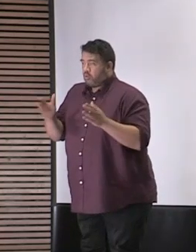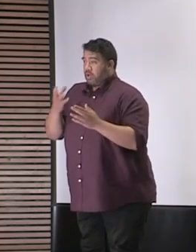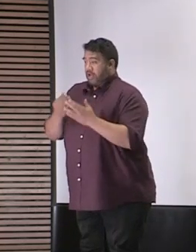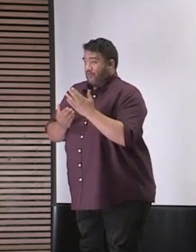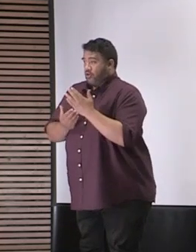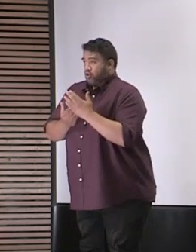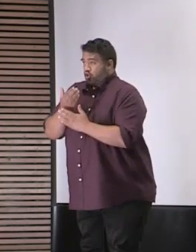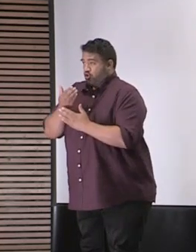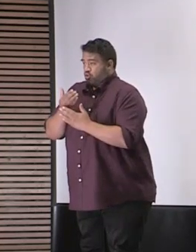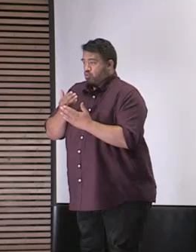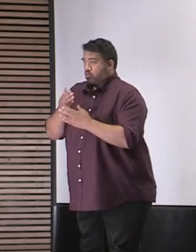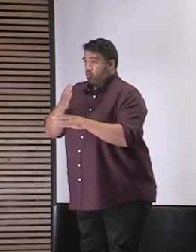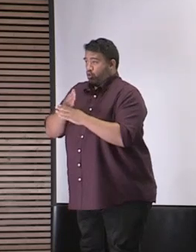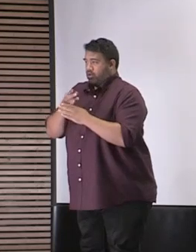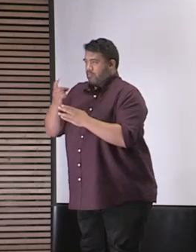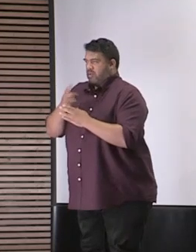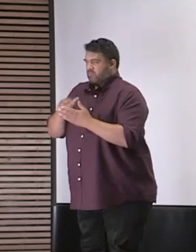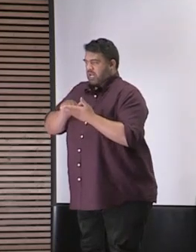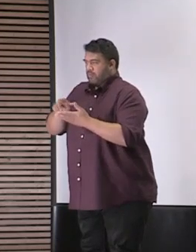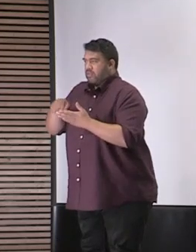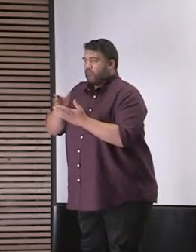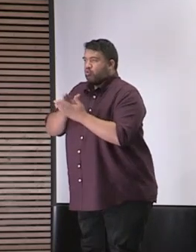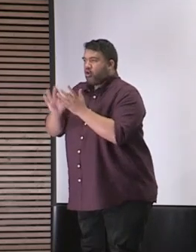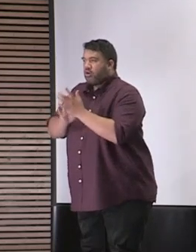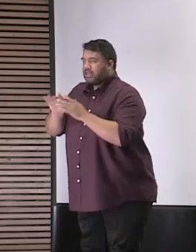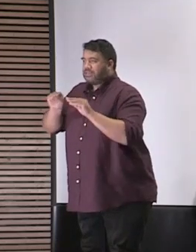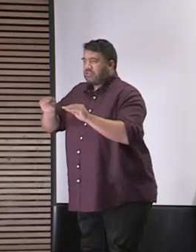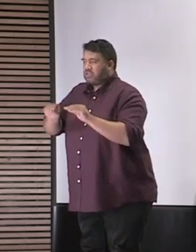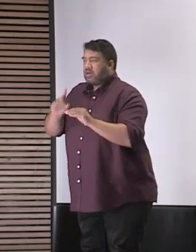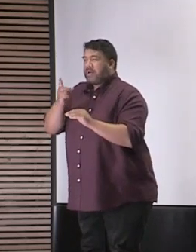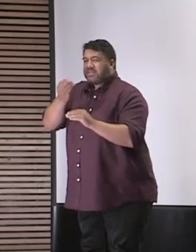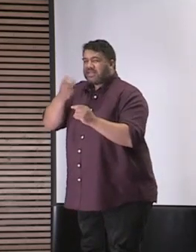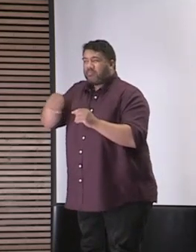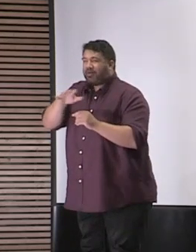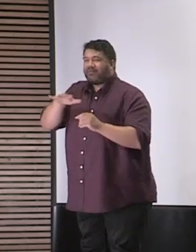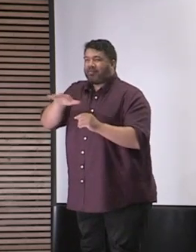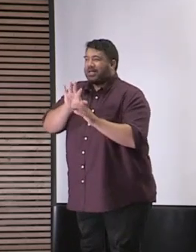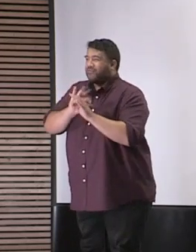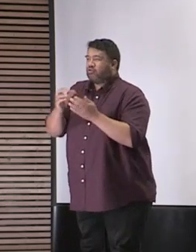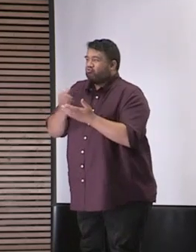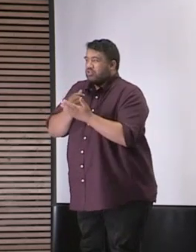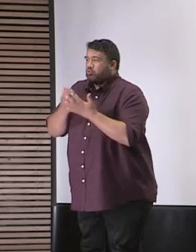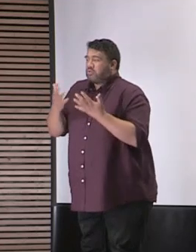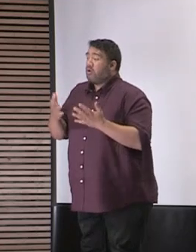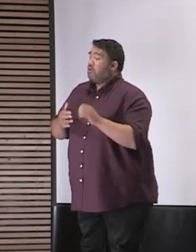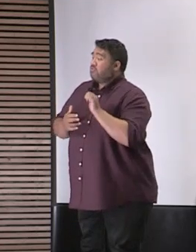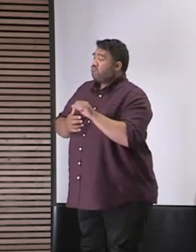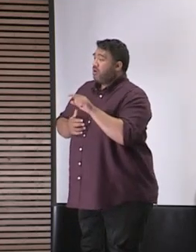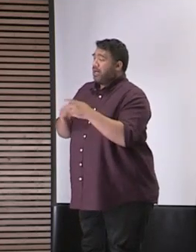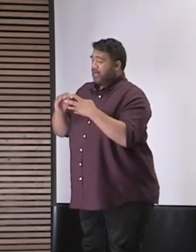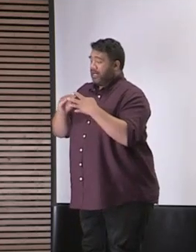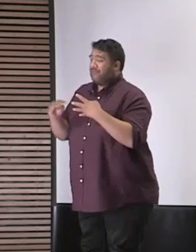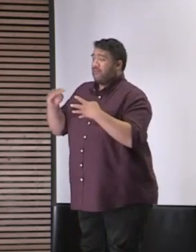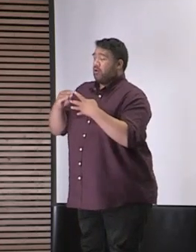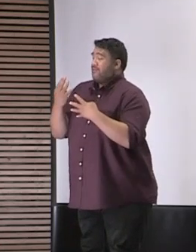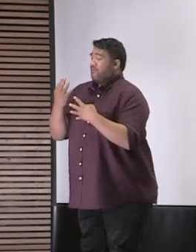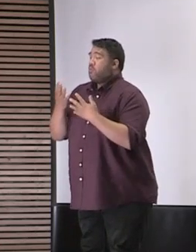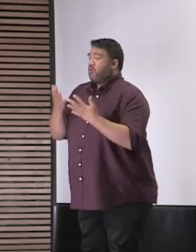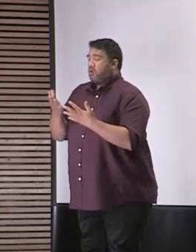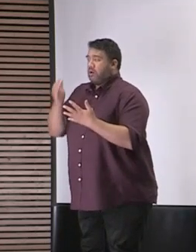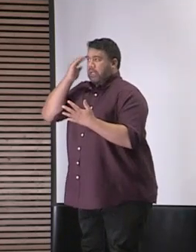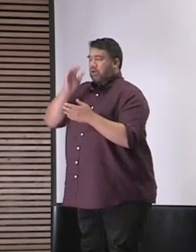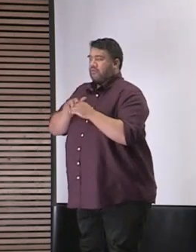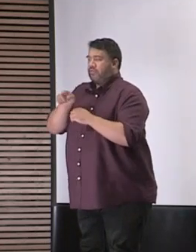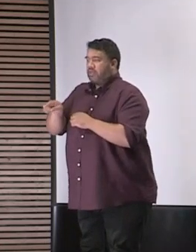que son cuidando están